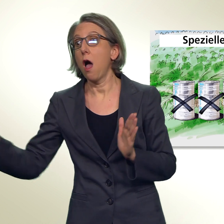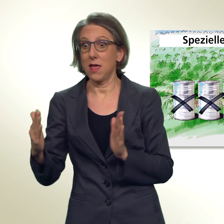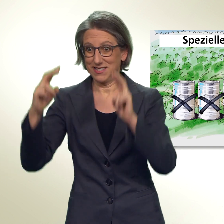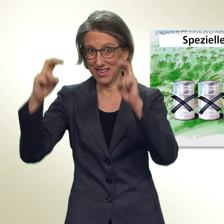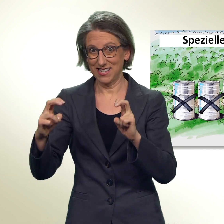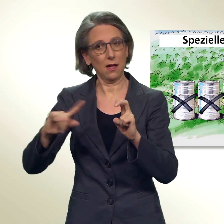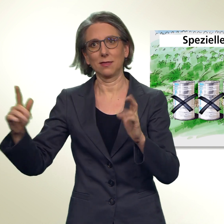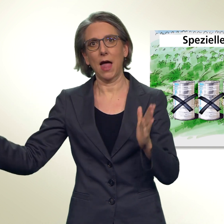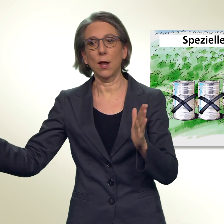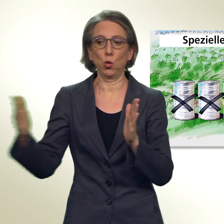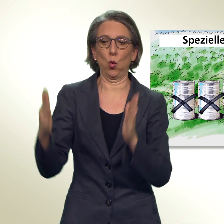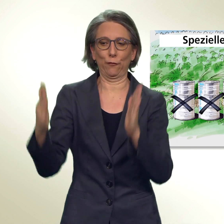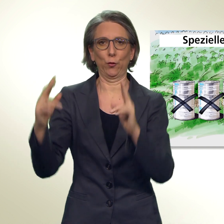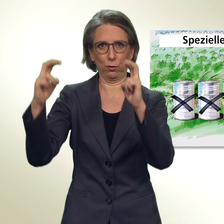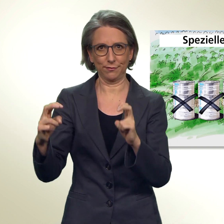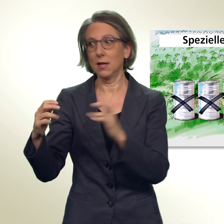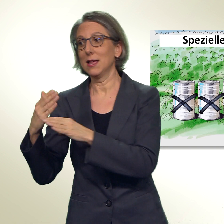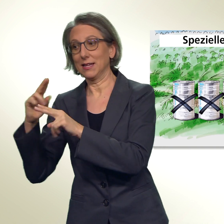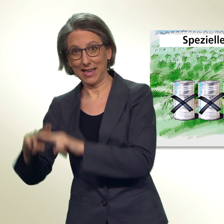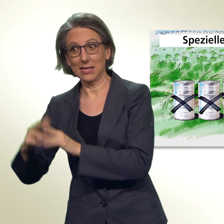Zweitens würden die Zollsenkungen nur gewährt,